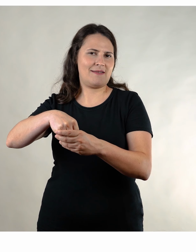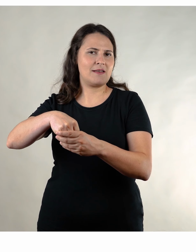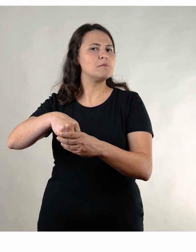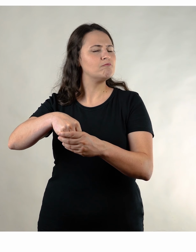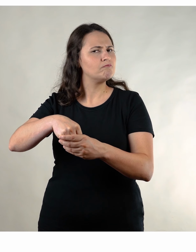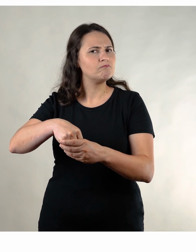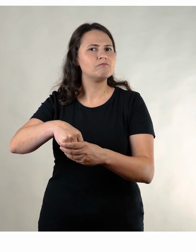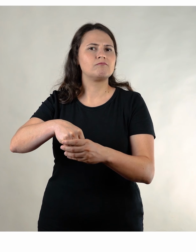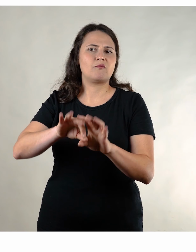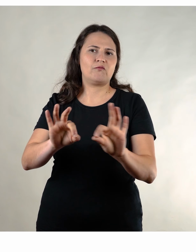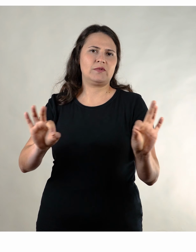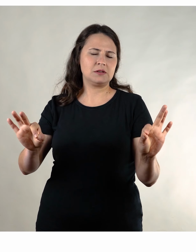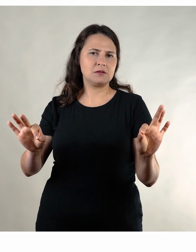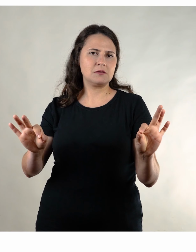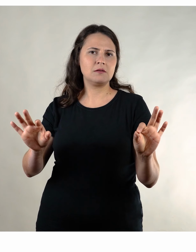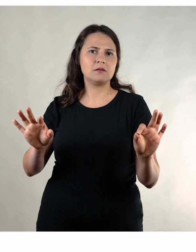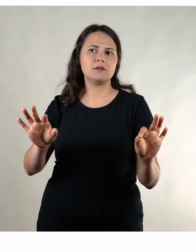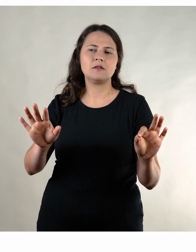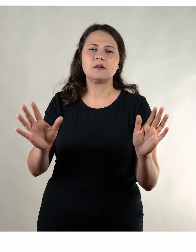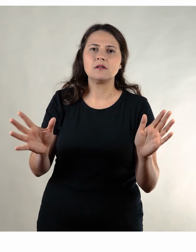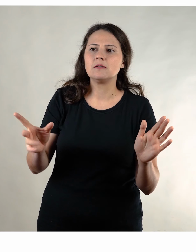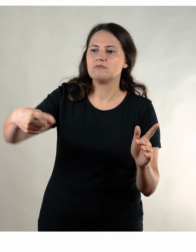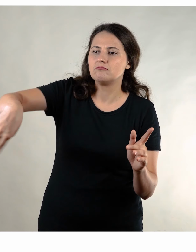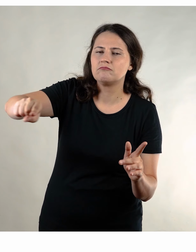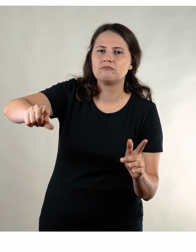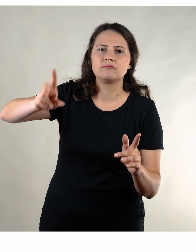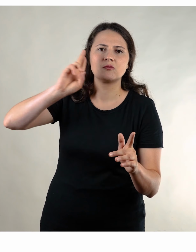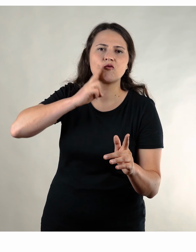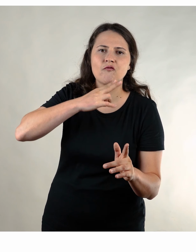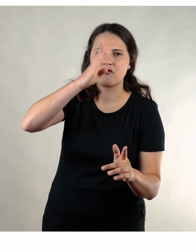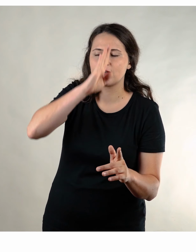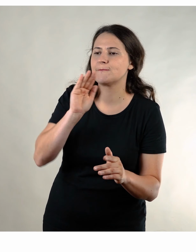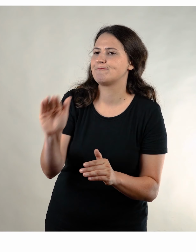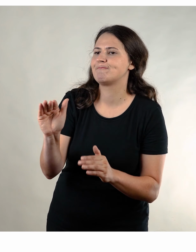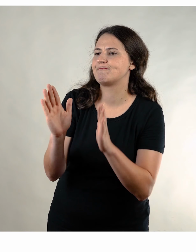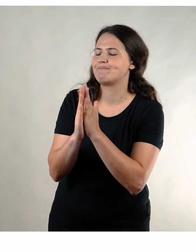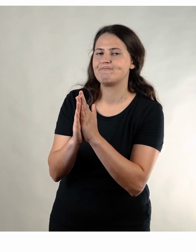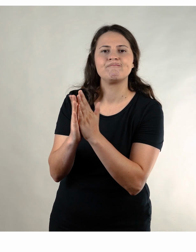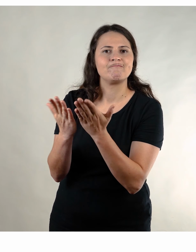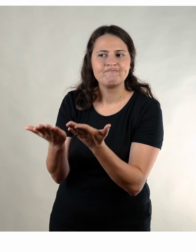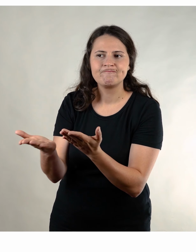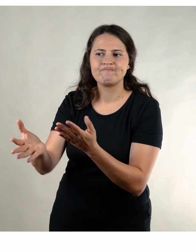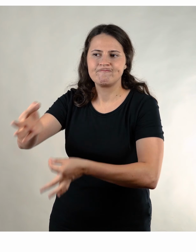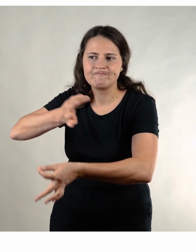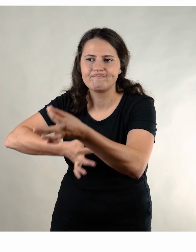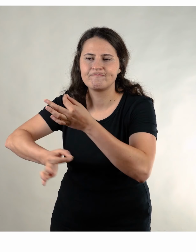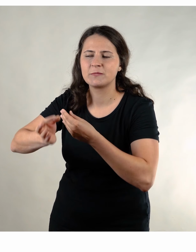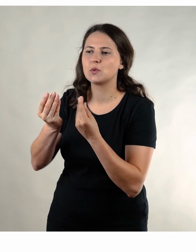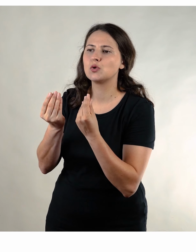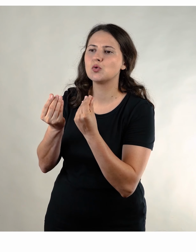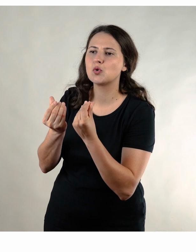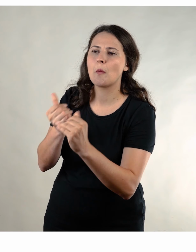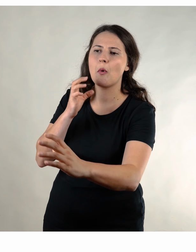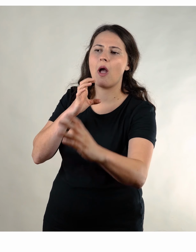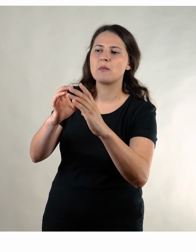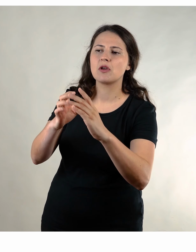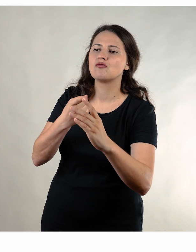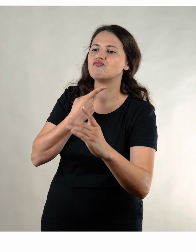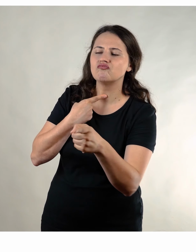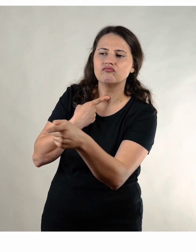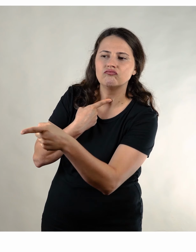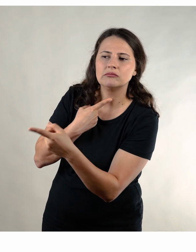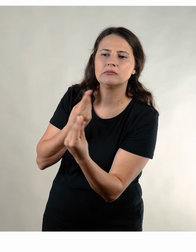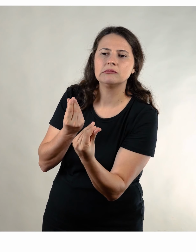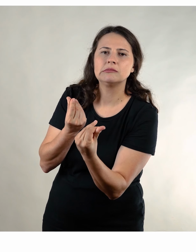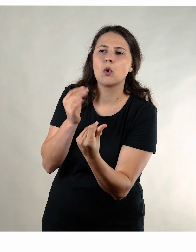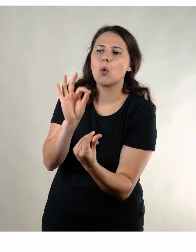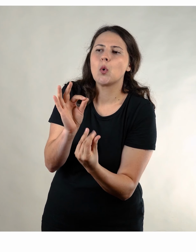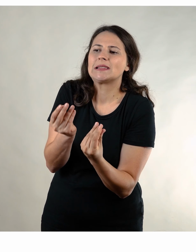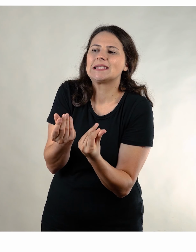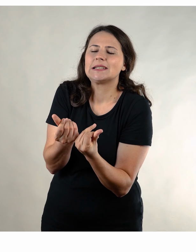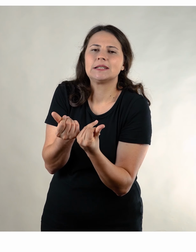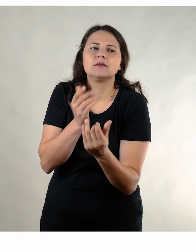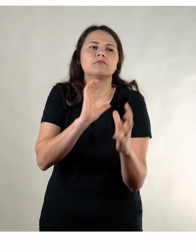και ζητούν να μάθουν από τους ταξιδιώτες με προβλήματα ακοής τον τρόπο επικοινωνίας που προτιμούν: